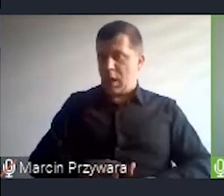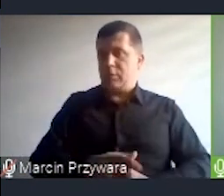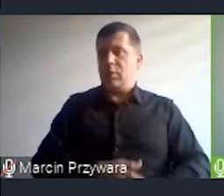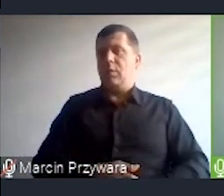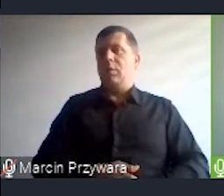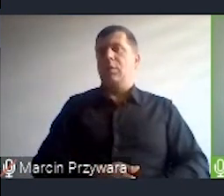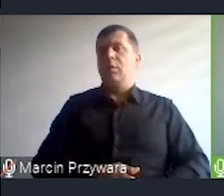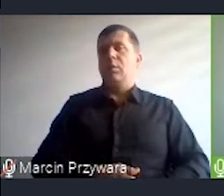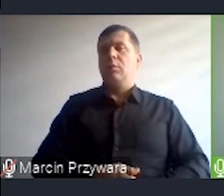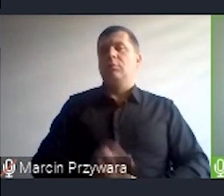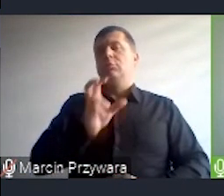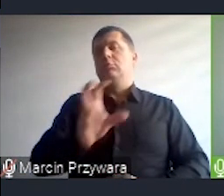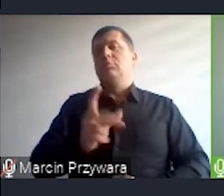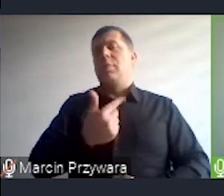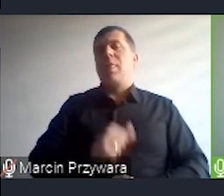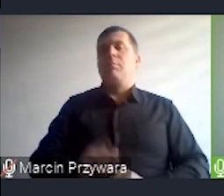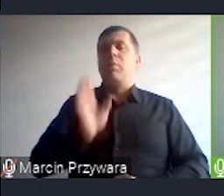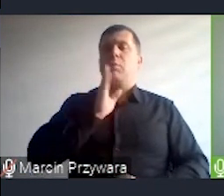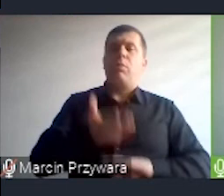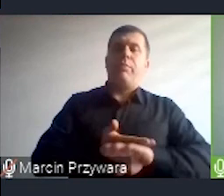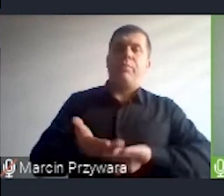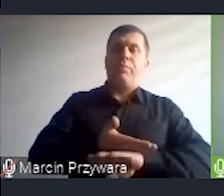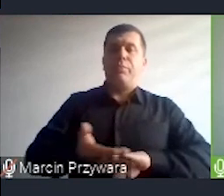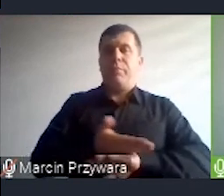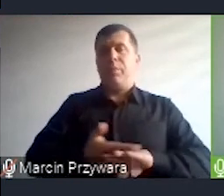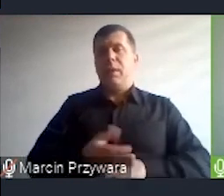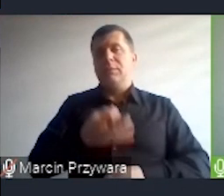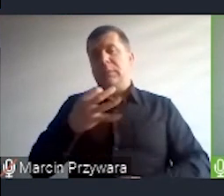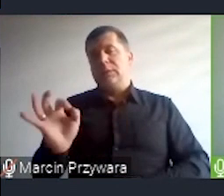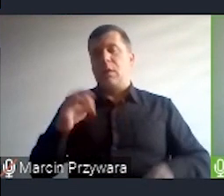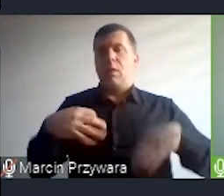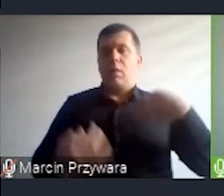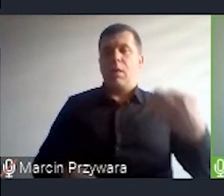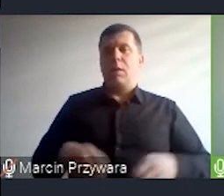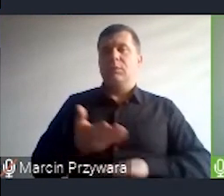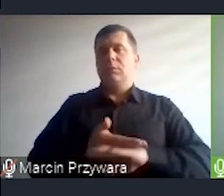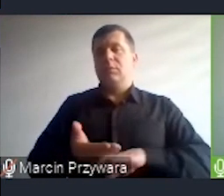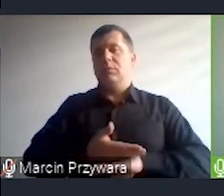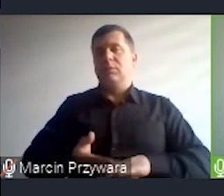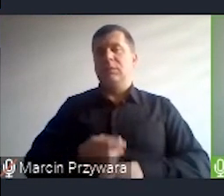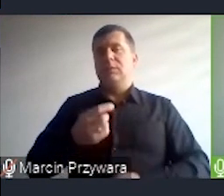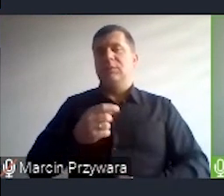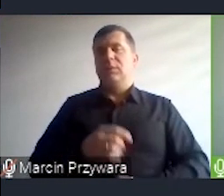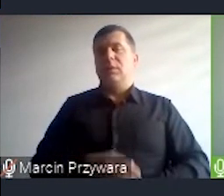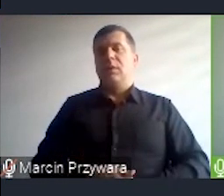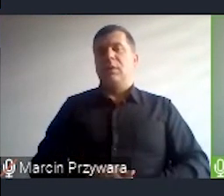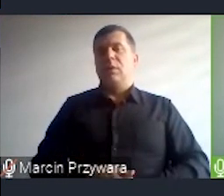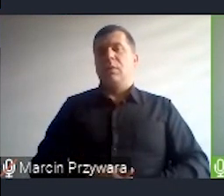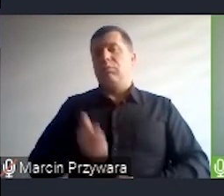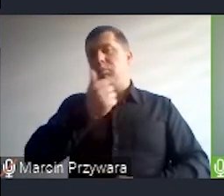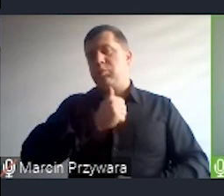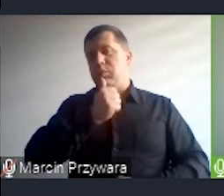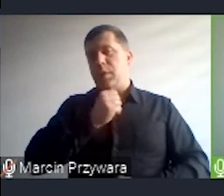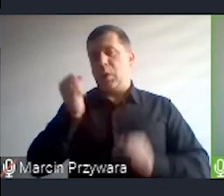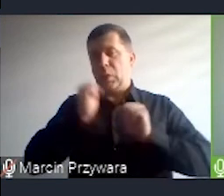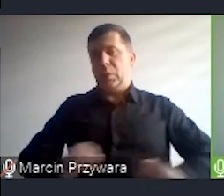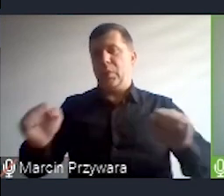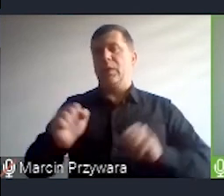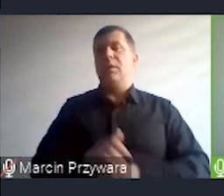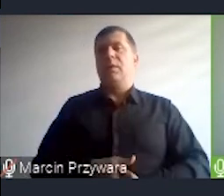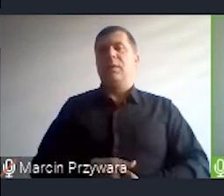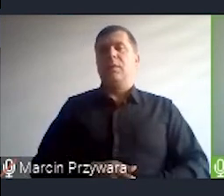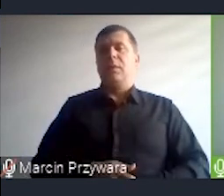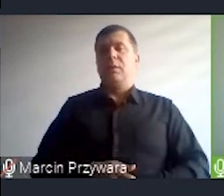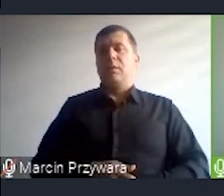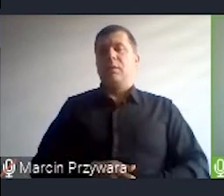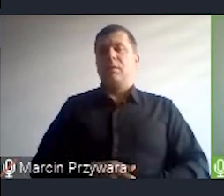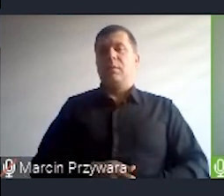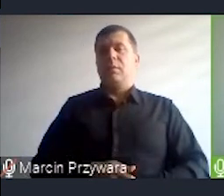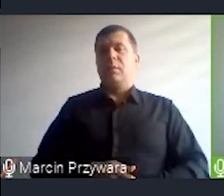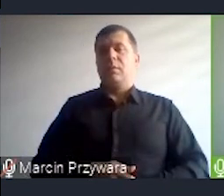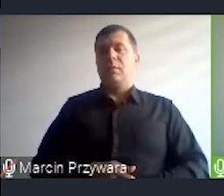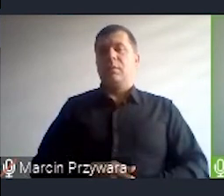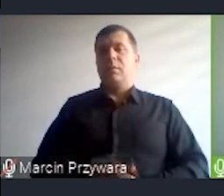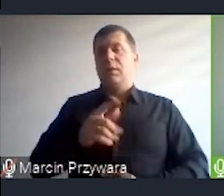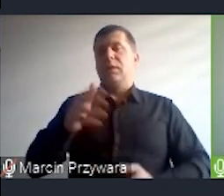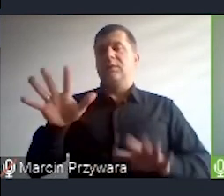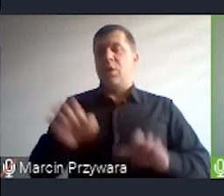i czy nie są to jakiegoś rodzaju zabiegi kreatywnej księgowości związane z próbą uniknięcia tego zachowania trwałości.